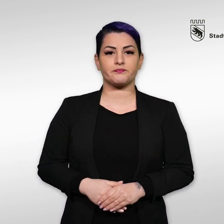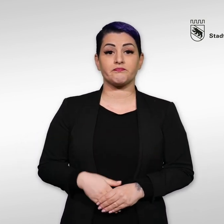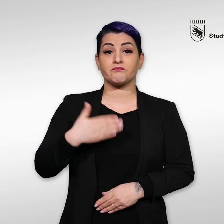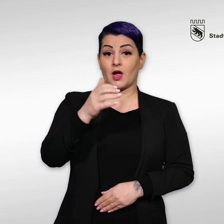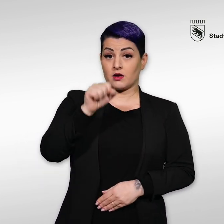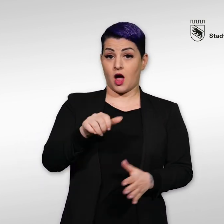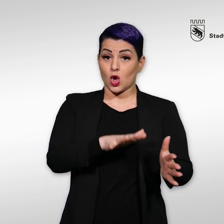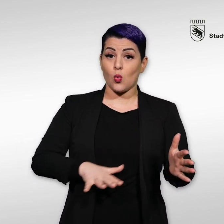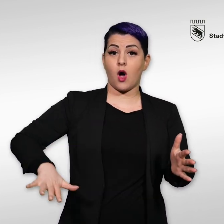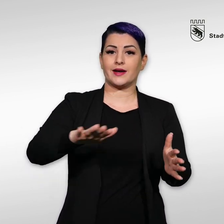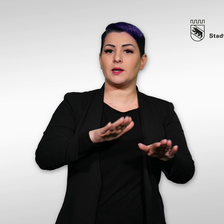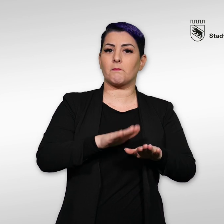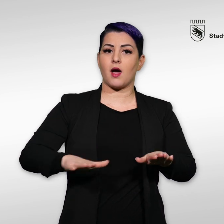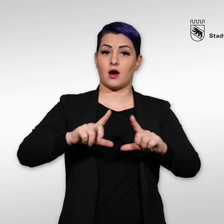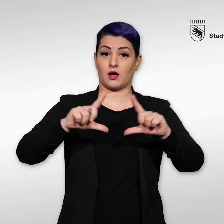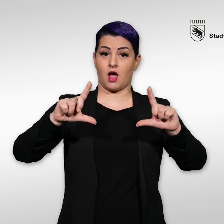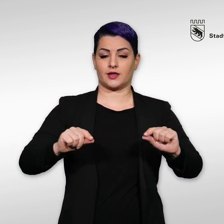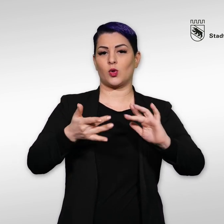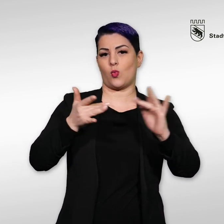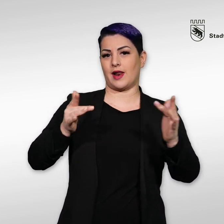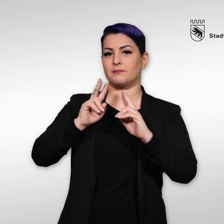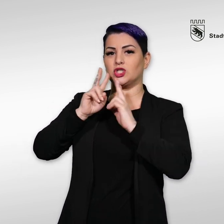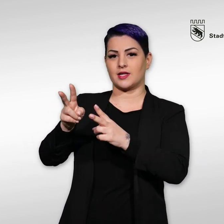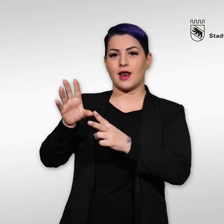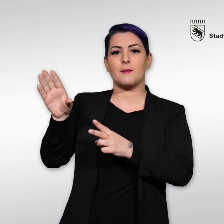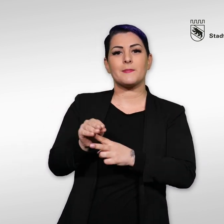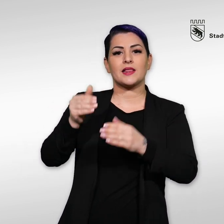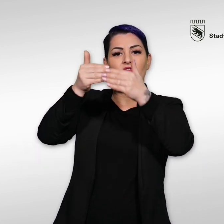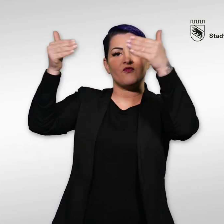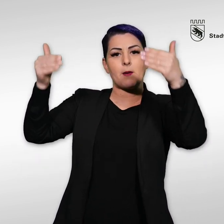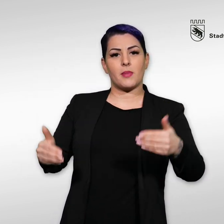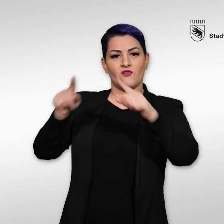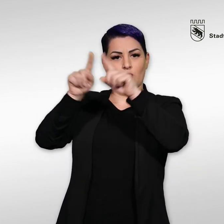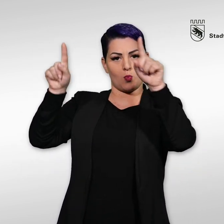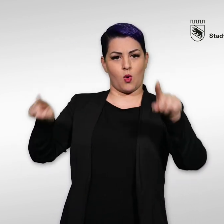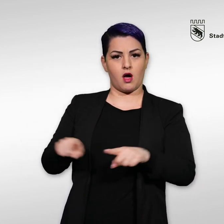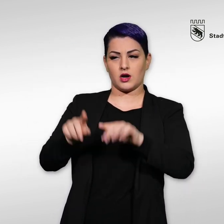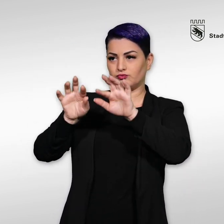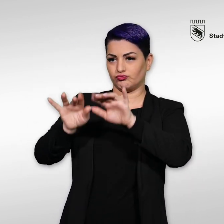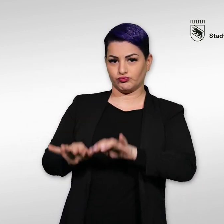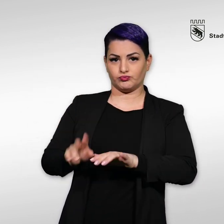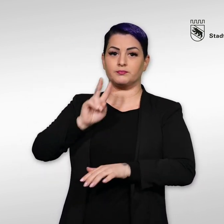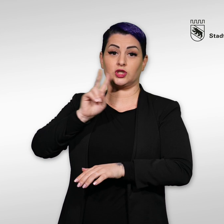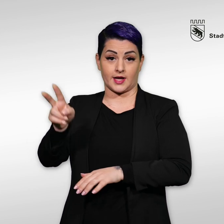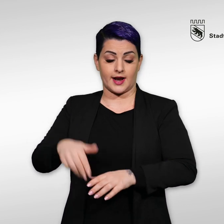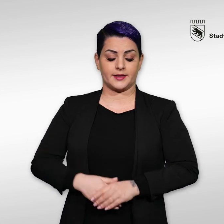Sie können eine Quartier-Parkkarte online mit dem Webformular bestellen.